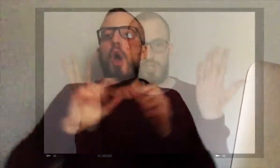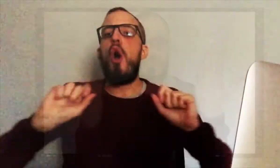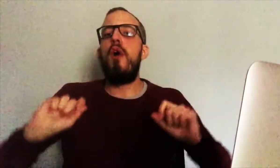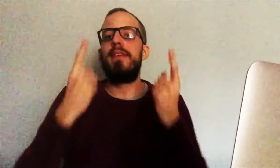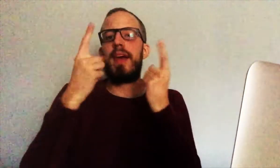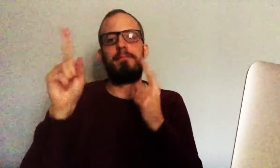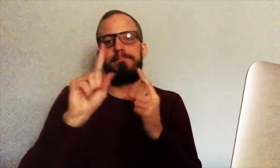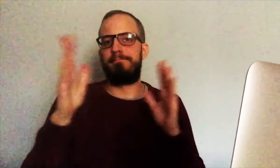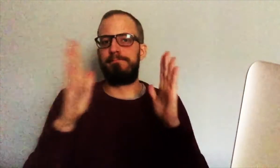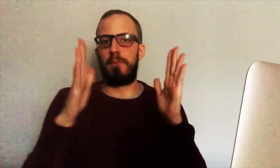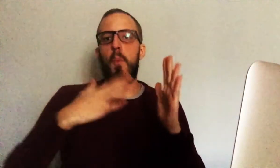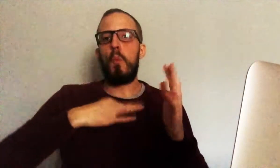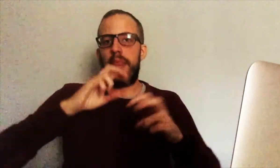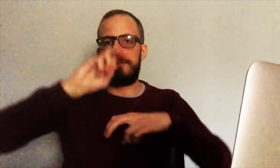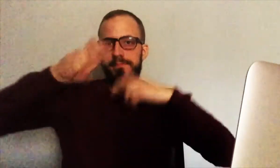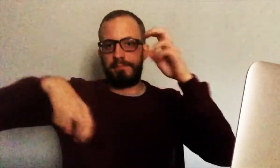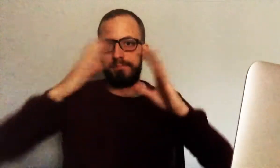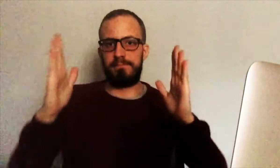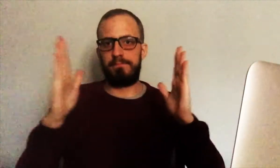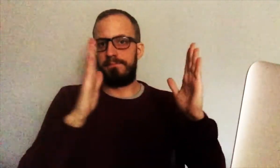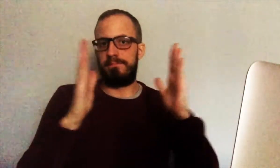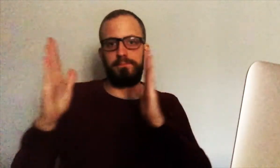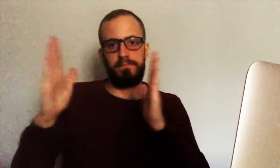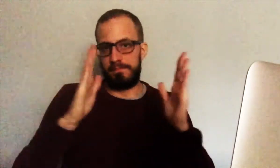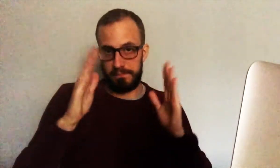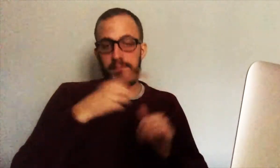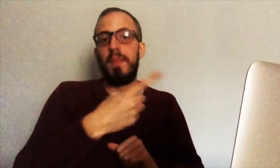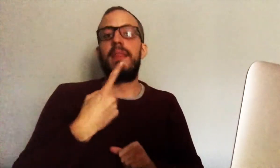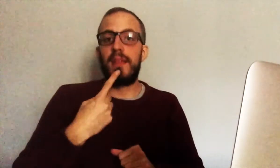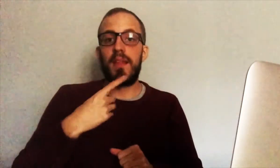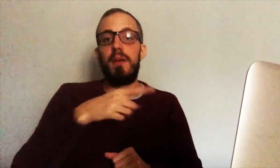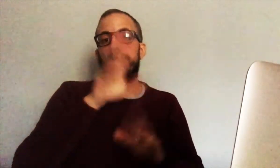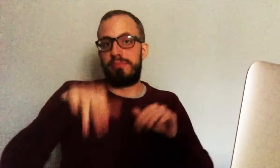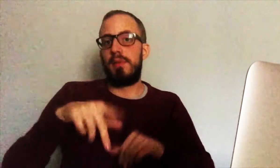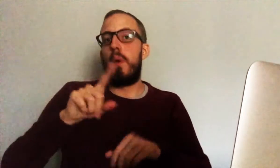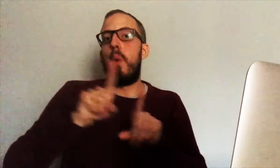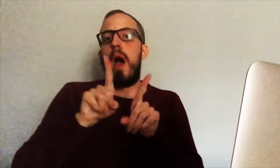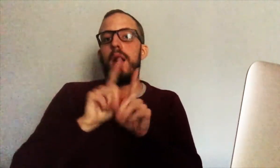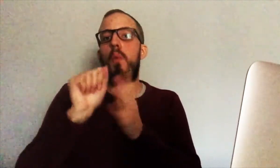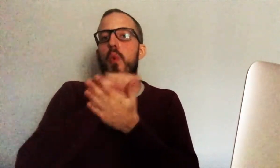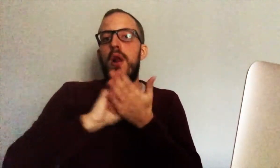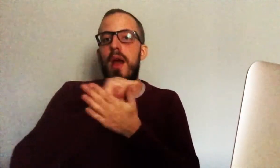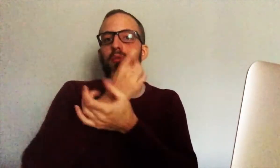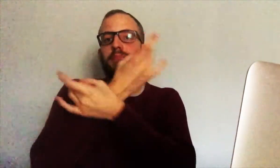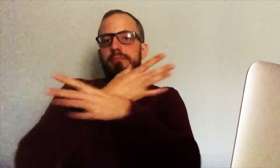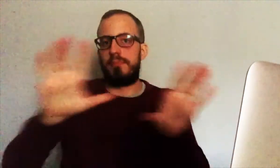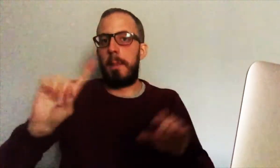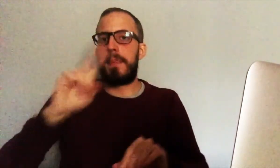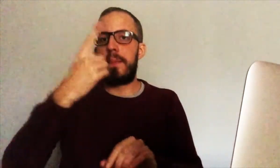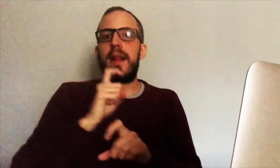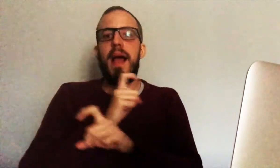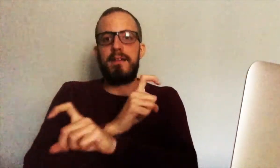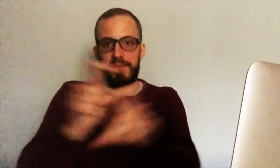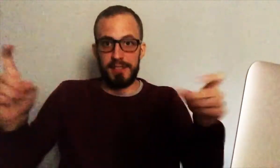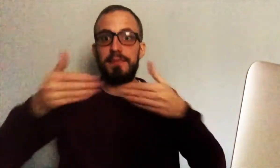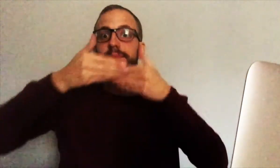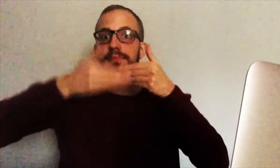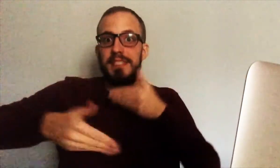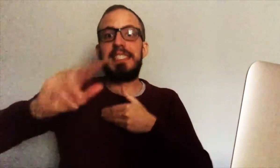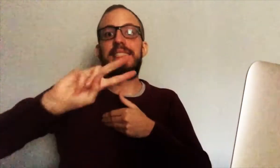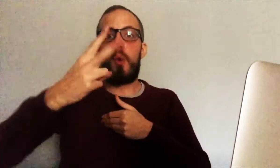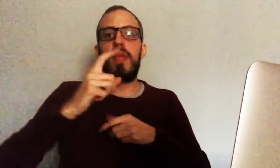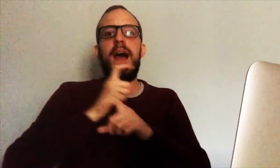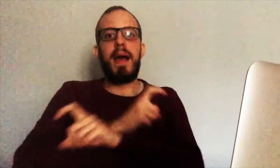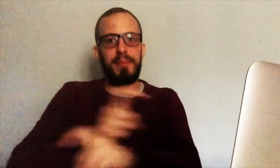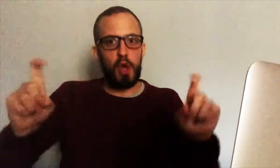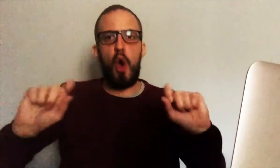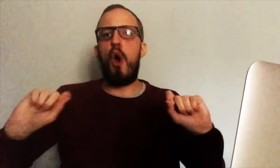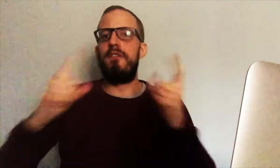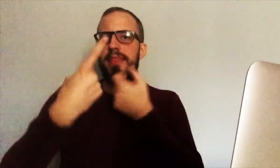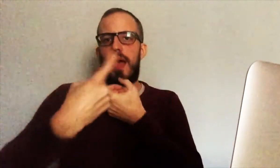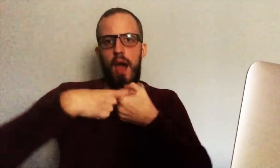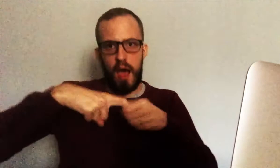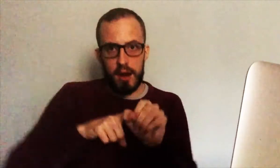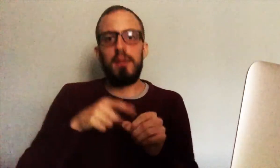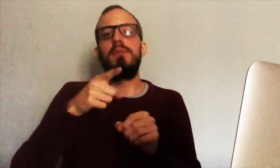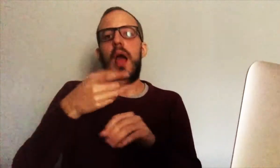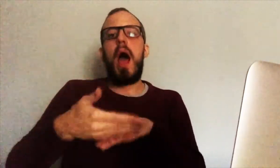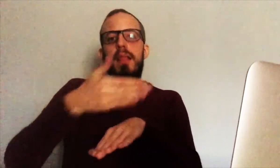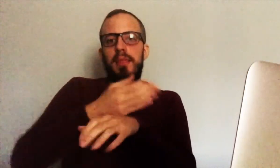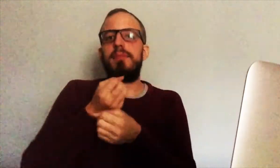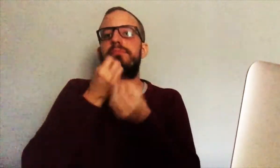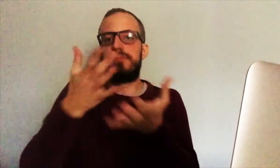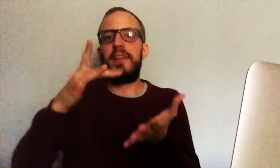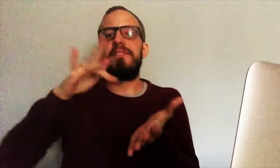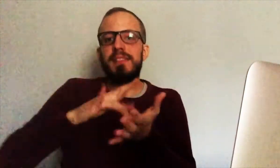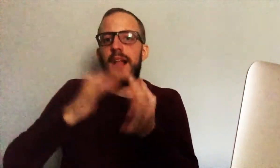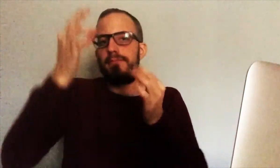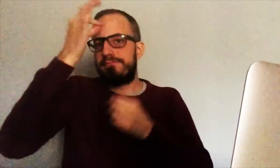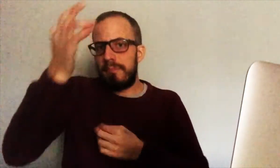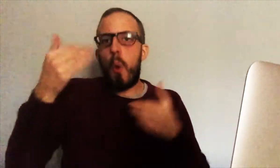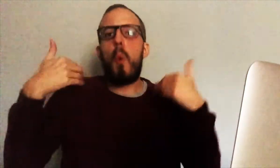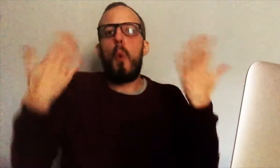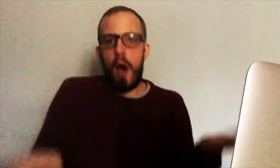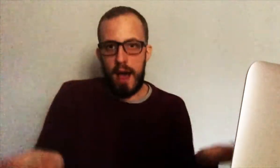Sin embargo, esas fechas pueden modificarse. En el segundo aviso se confirmarán las fechas.